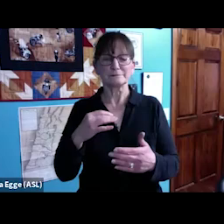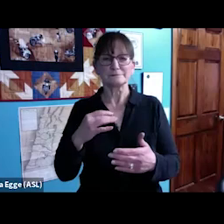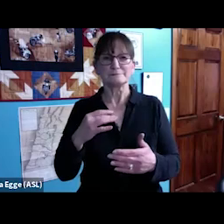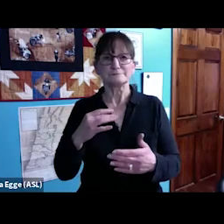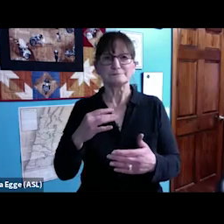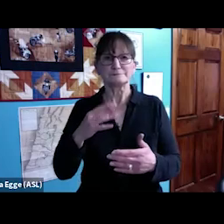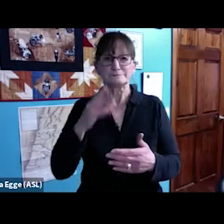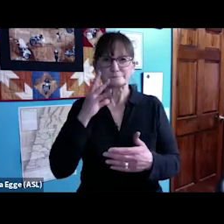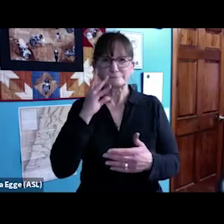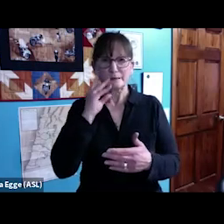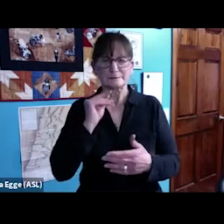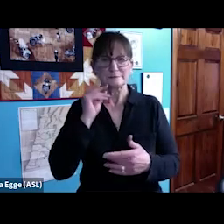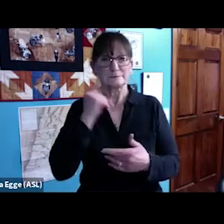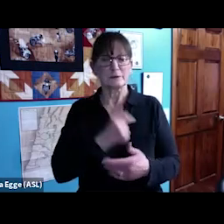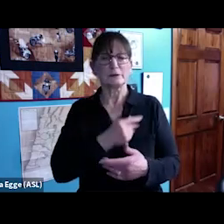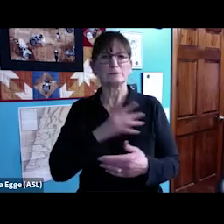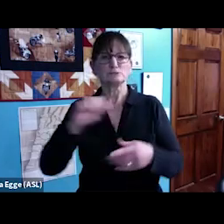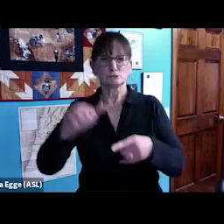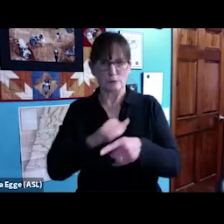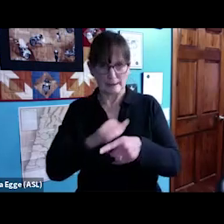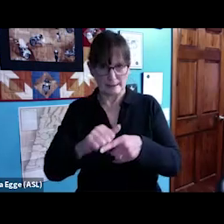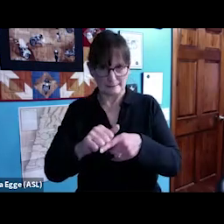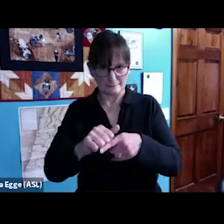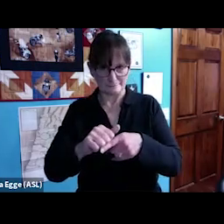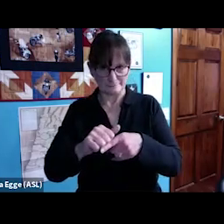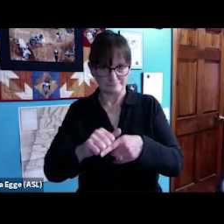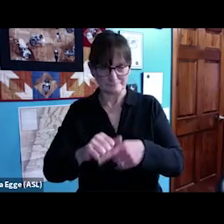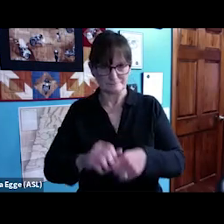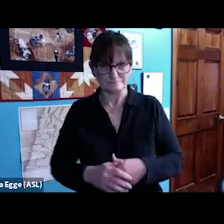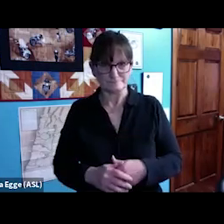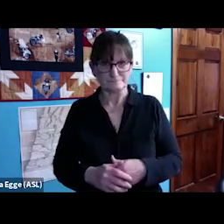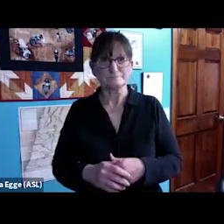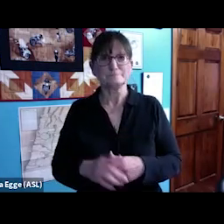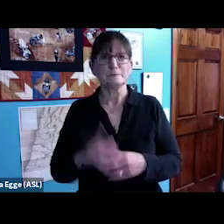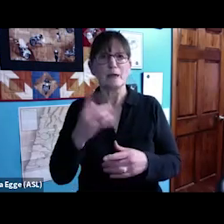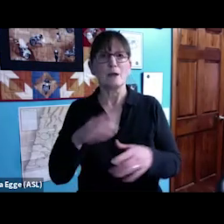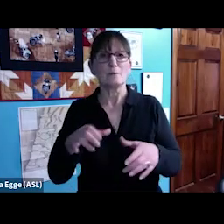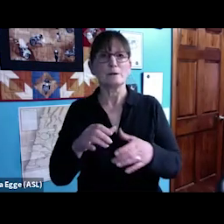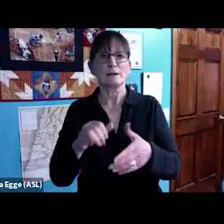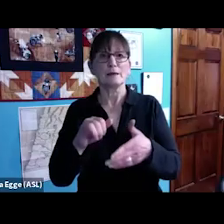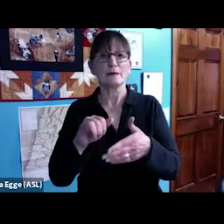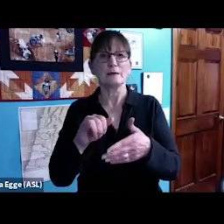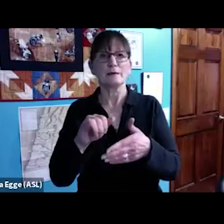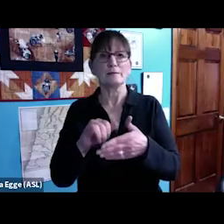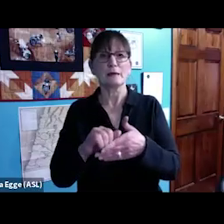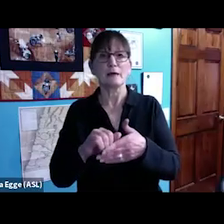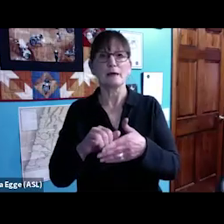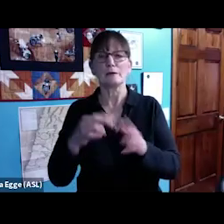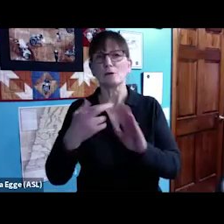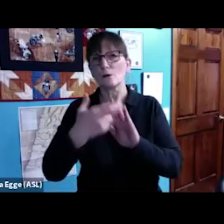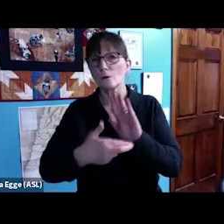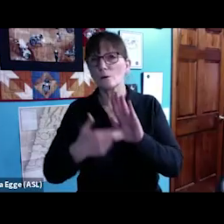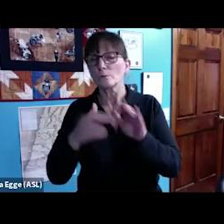a la salud mental comunitaria, etc. Si es una denegación, revisamos las opciones